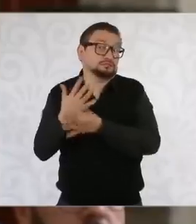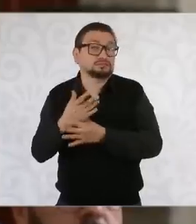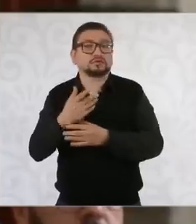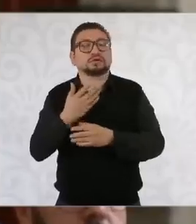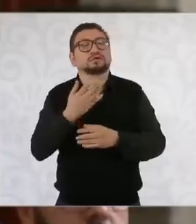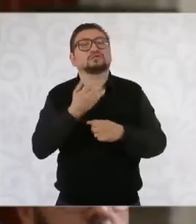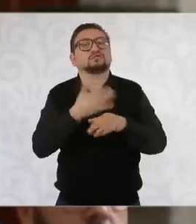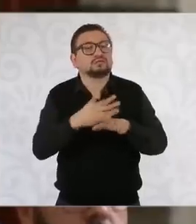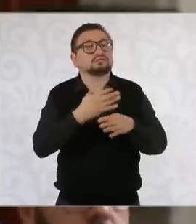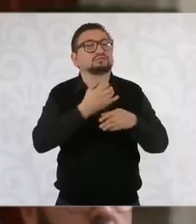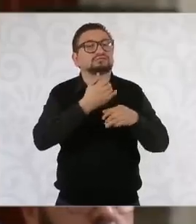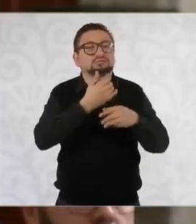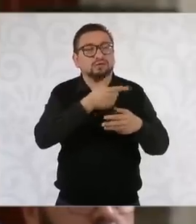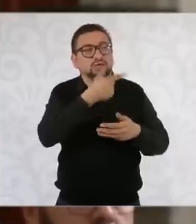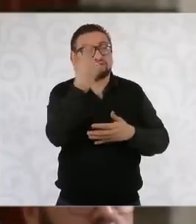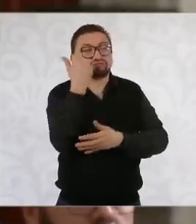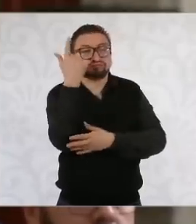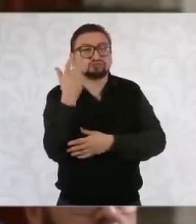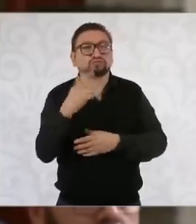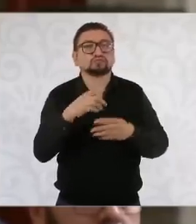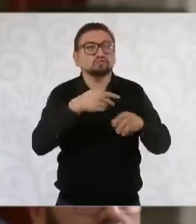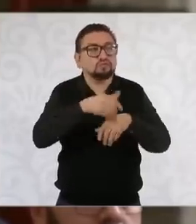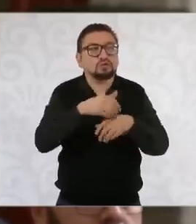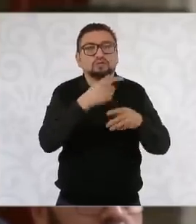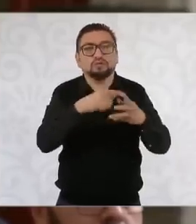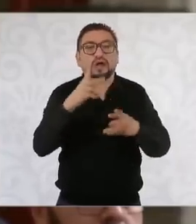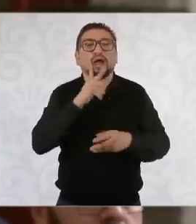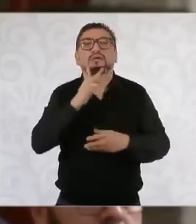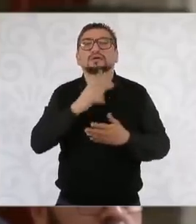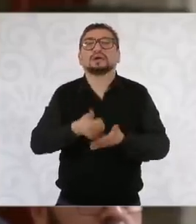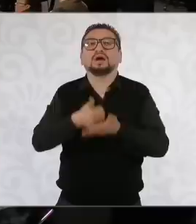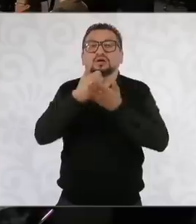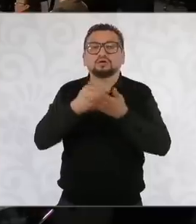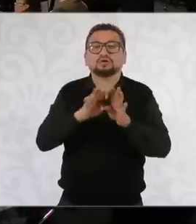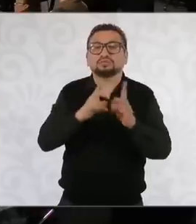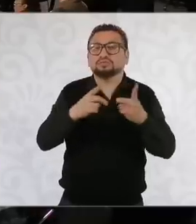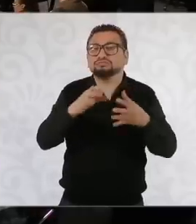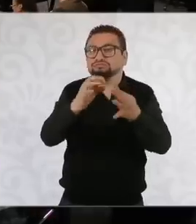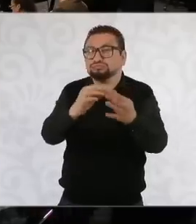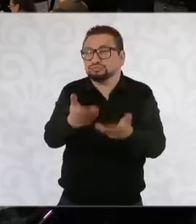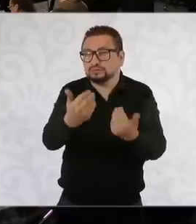número de registros a Estas armas y pues para ver si nos ayuda a desarrollar un poco más el tema sí